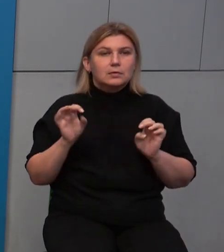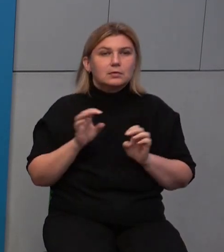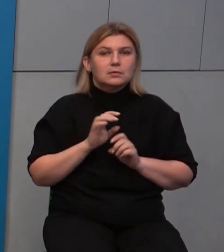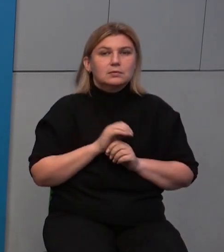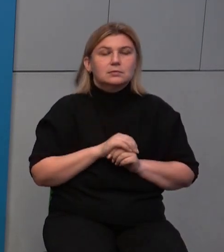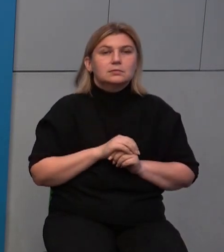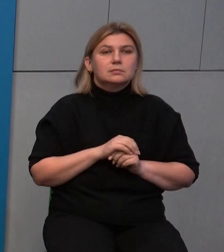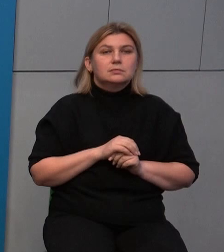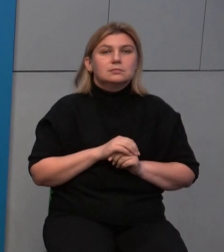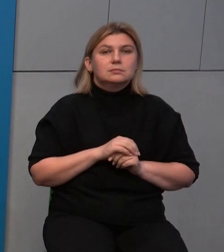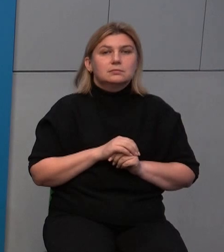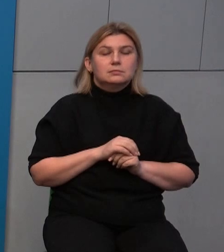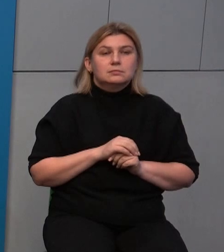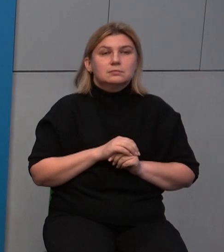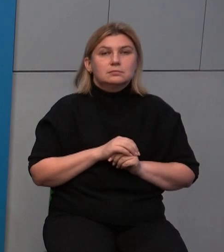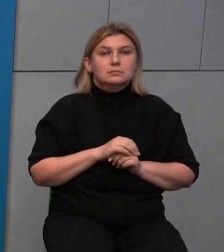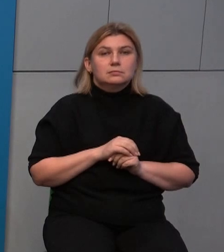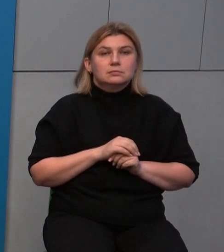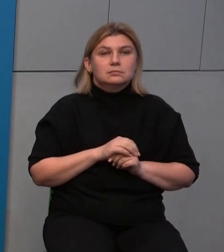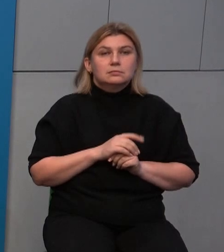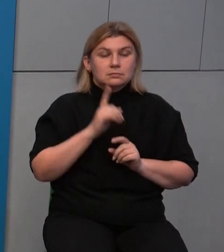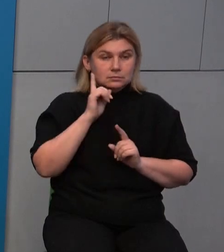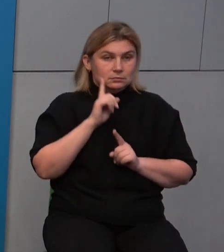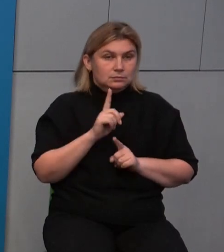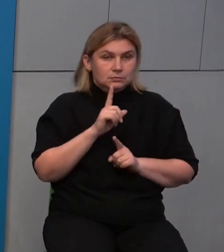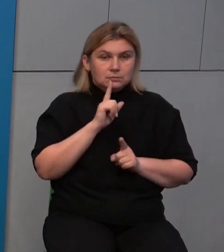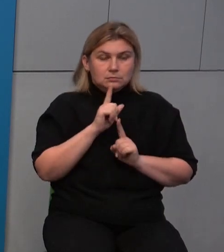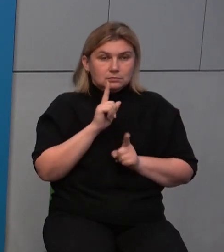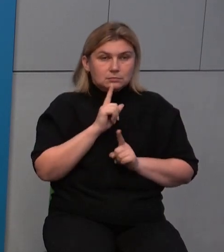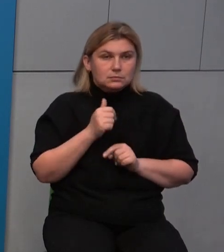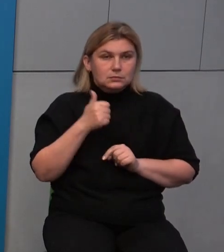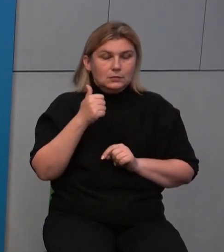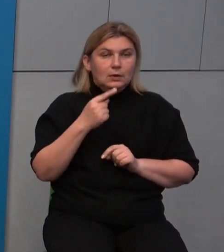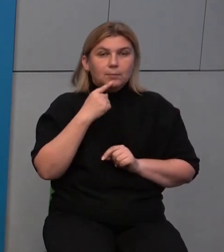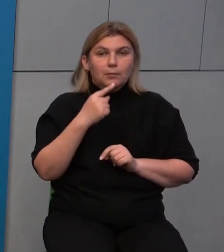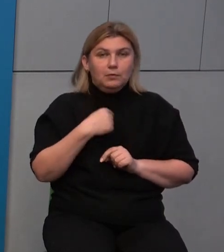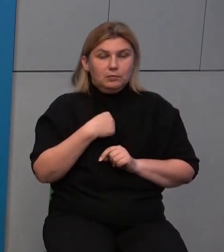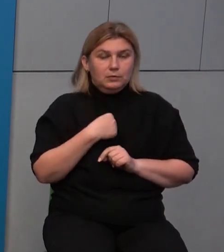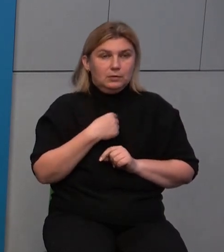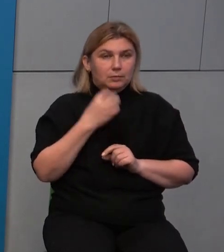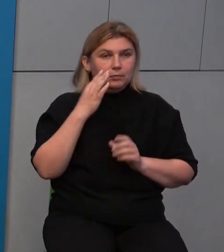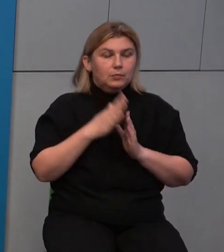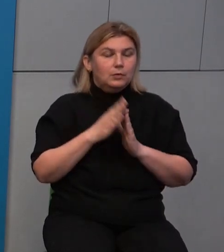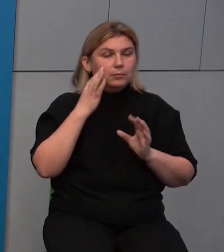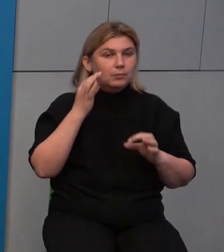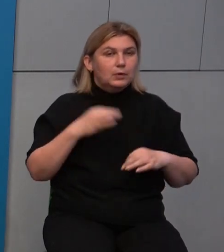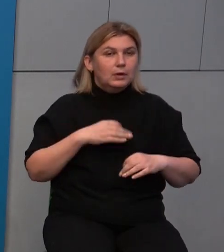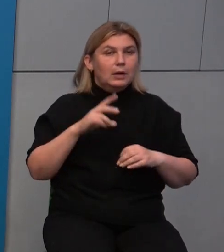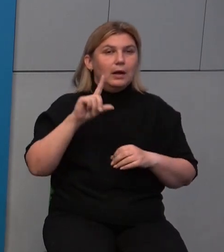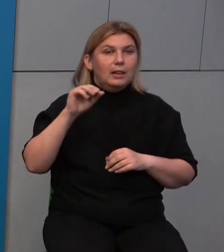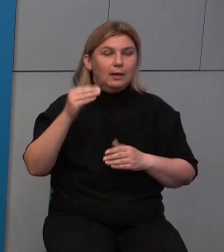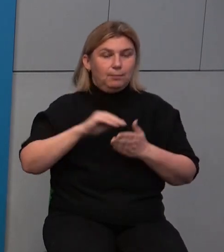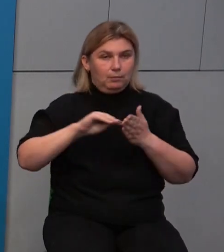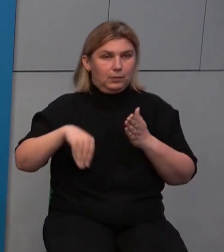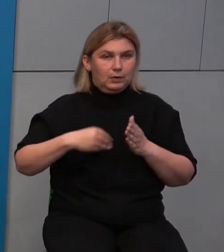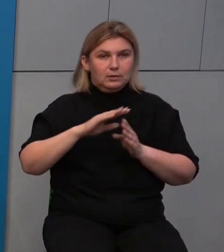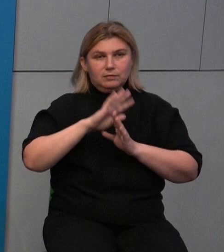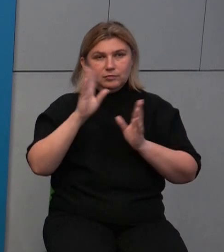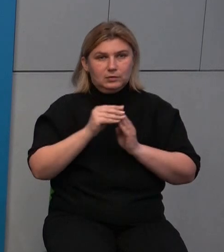w przypisach, ale rzeczywiście rozmawiałam i jeden z nich powiedział, proszę pani, gdyby Lem coś podpisał, wszyscy byśmy wiedzieli.